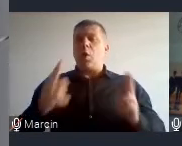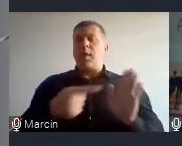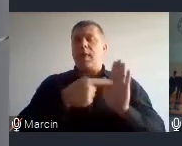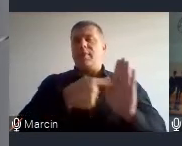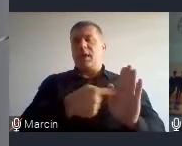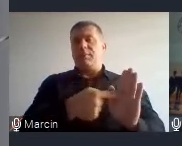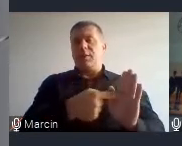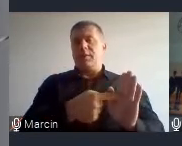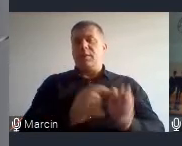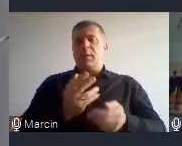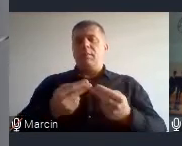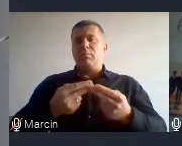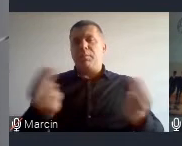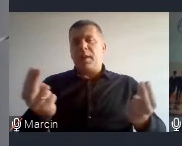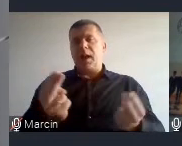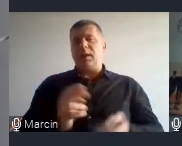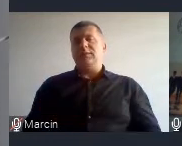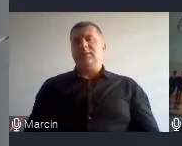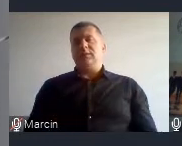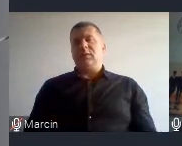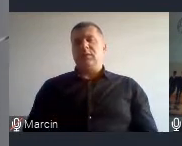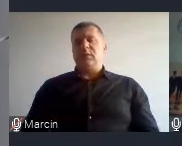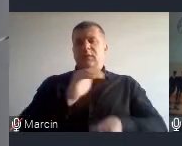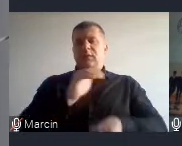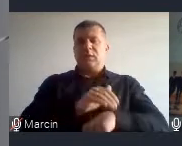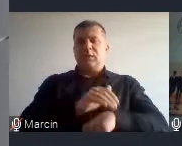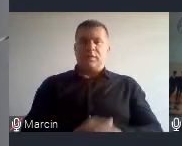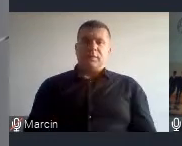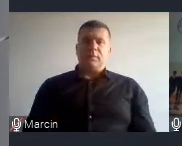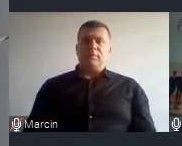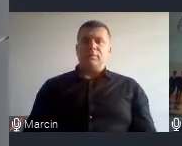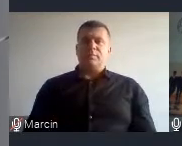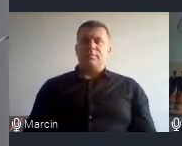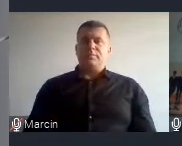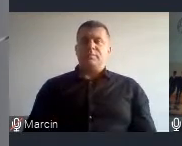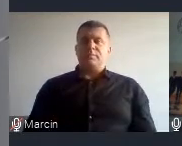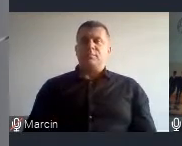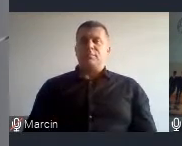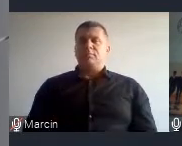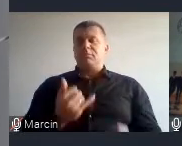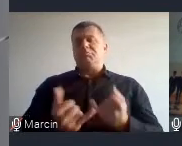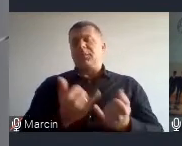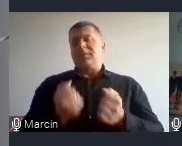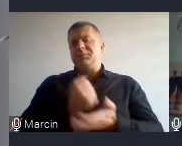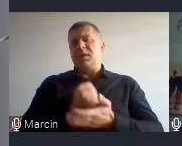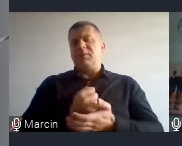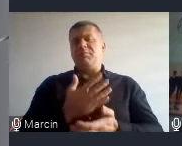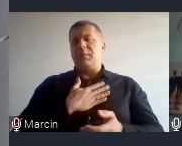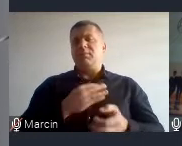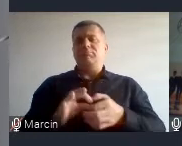z drugiej strony będzie służyć czasem określaniem terminów publikacji zamówień.